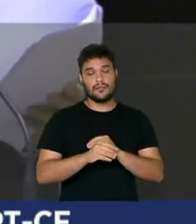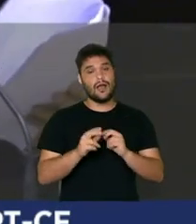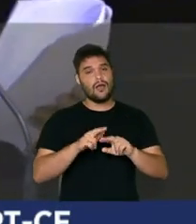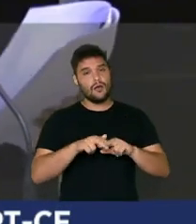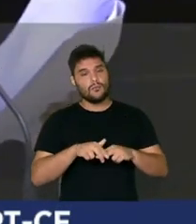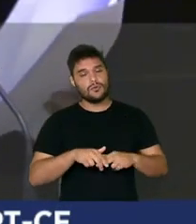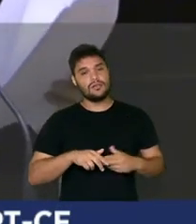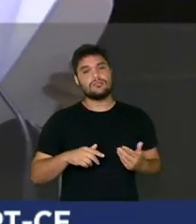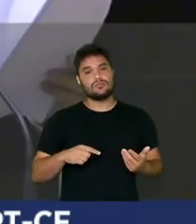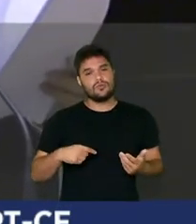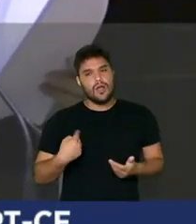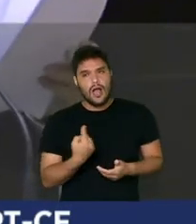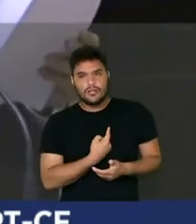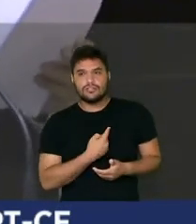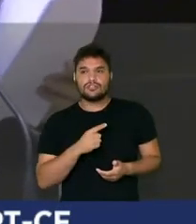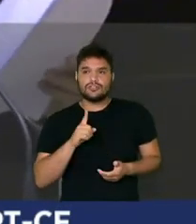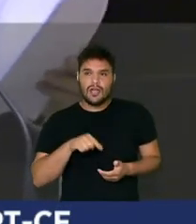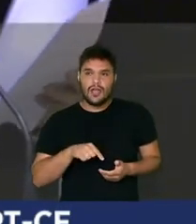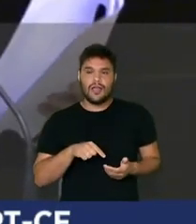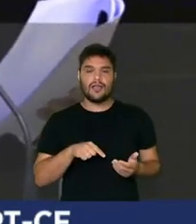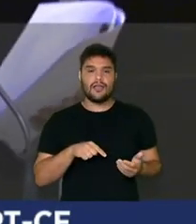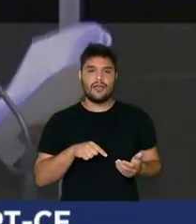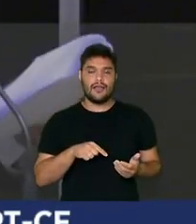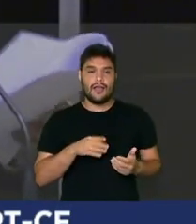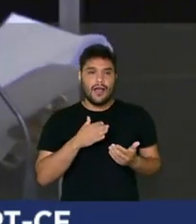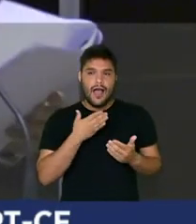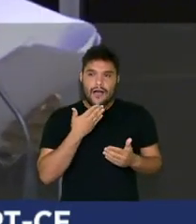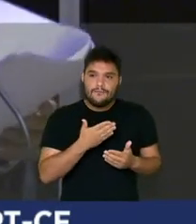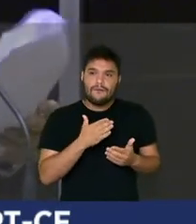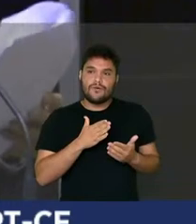RAZÃO PELA QUAL SOMOS PELA SUA APROVAÇÃO, SOMOS PELA